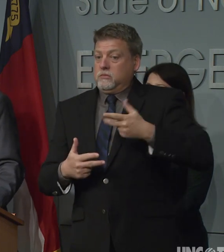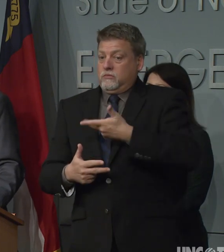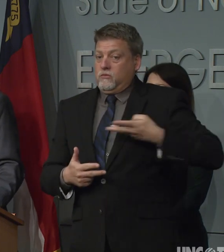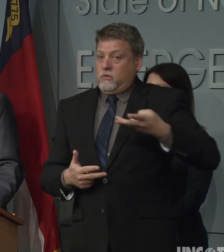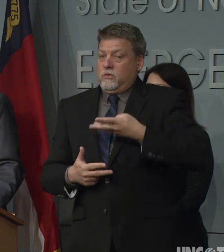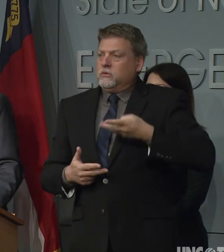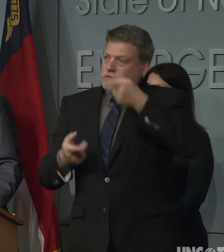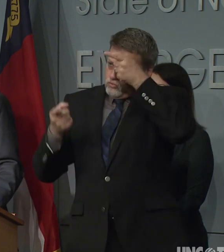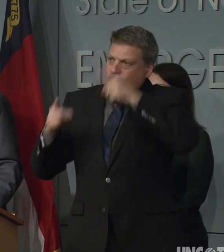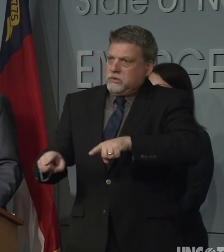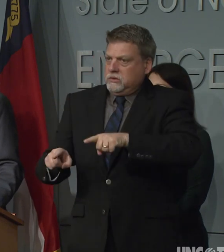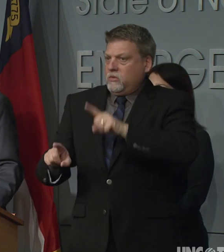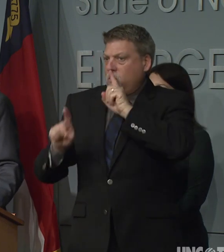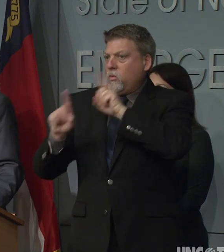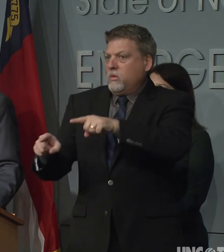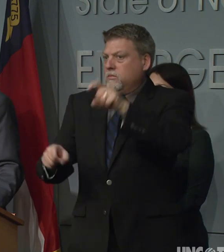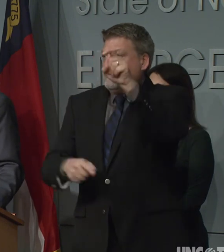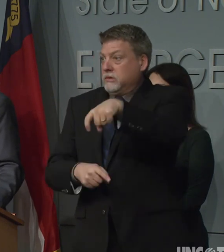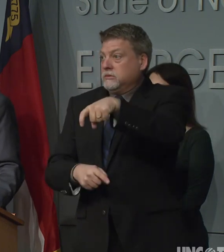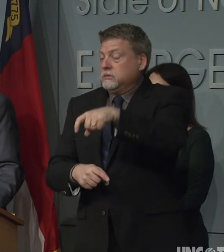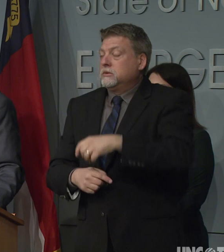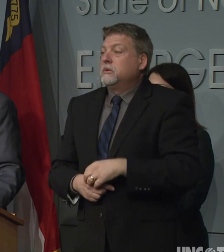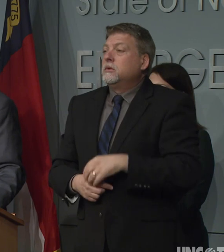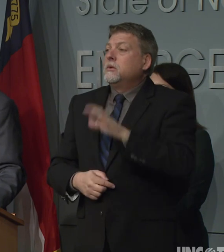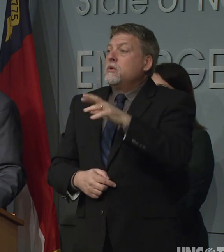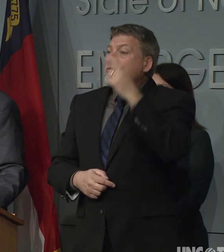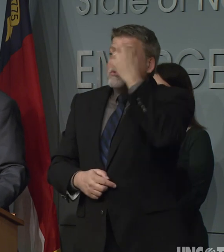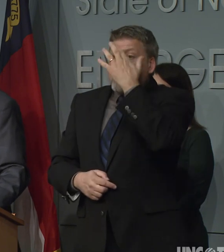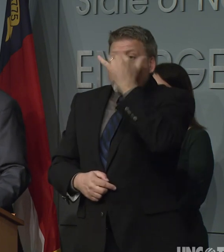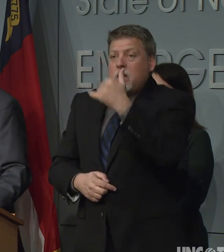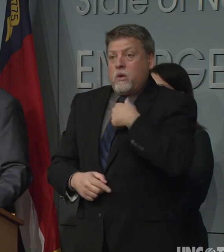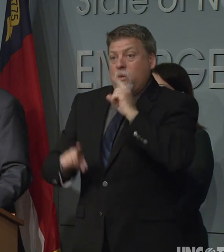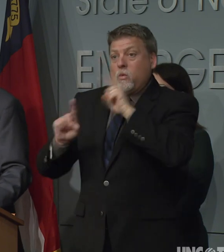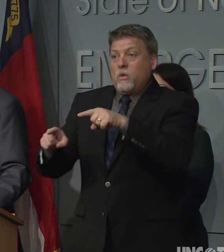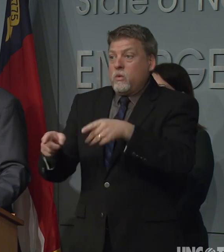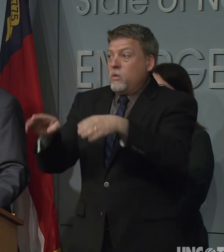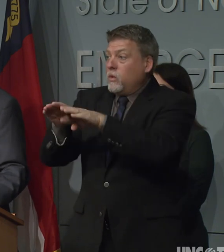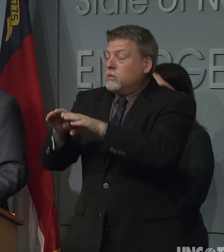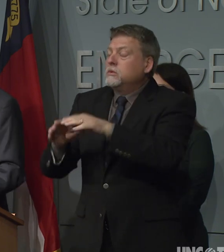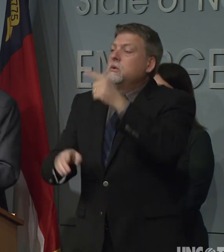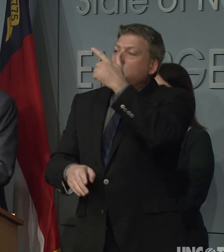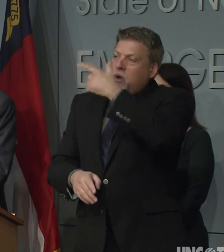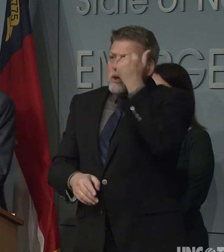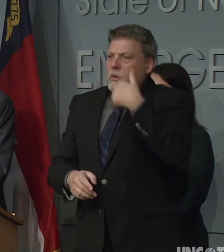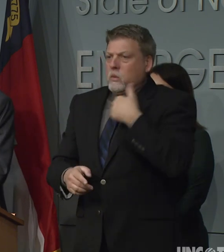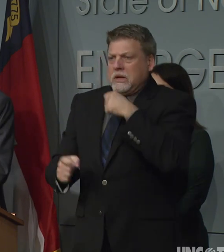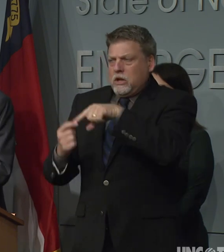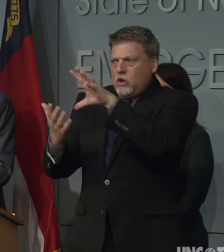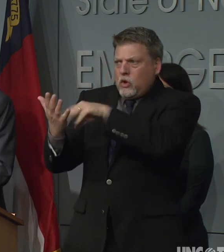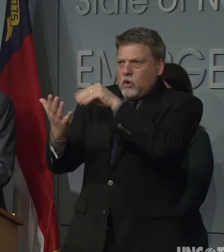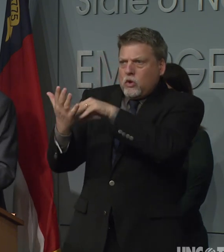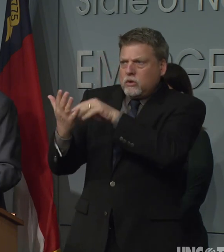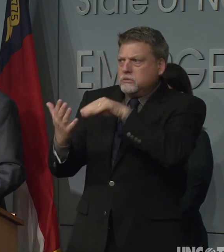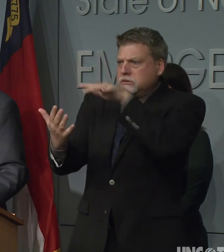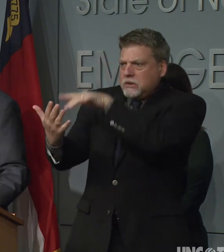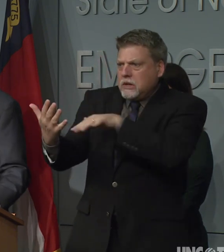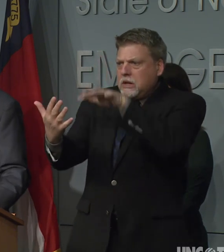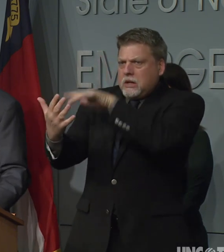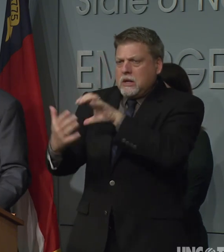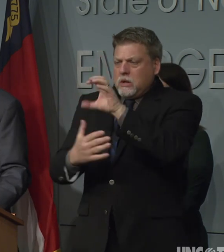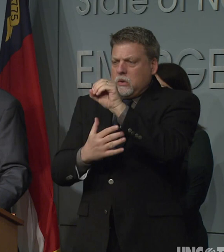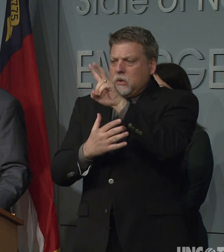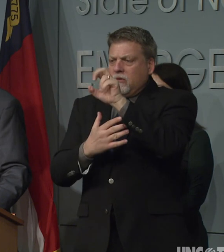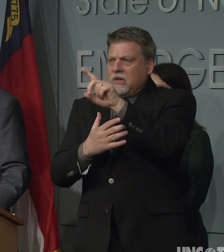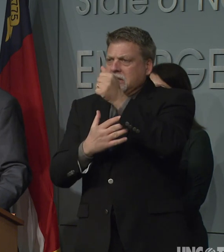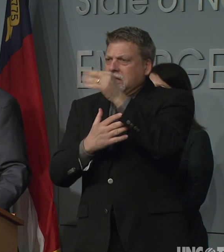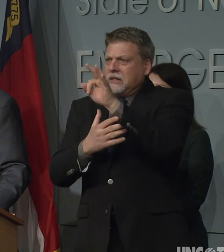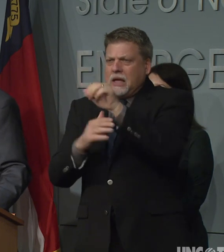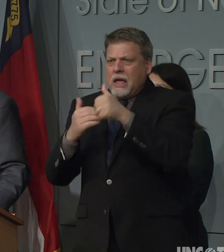ahora nos va a dar a nosotros para tener un mejor entendimiento de Iniesta y y Panini y de los efectos en